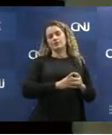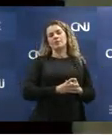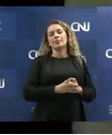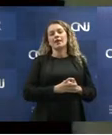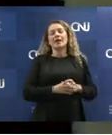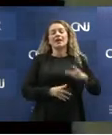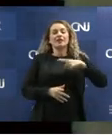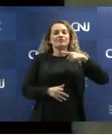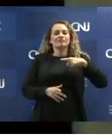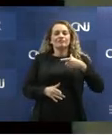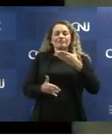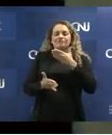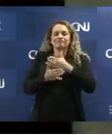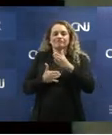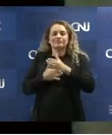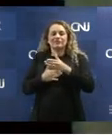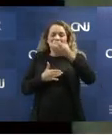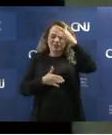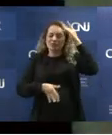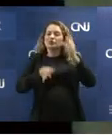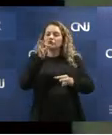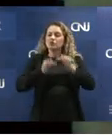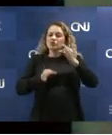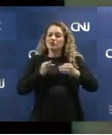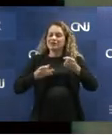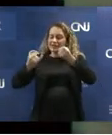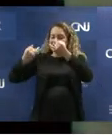não bastasse, Carlos Julgadores, no caso concreto,